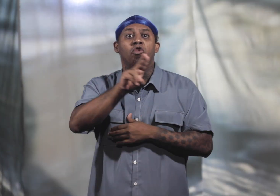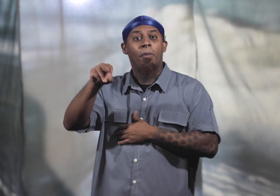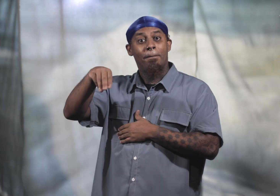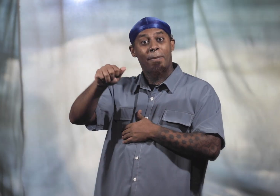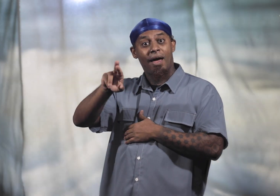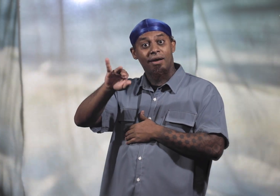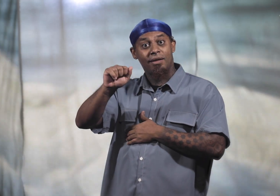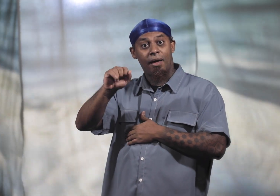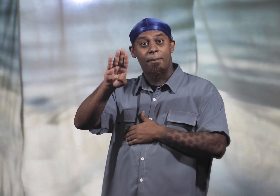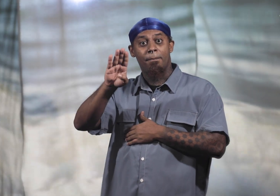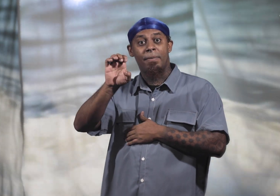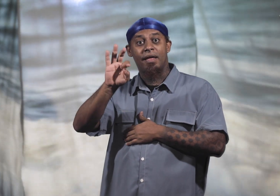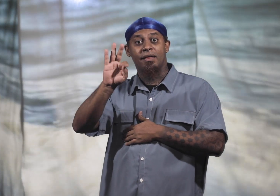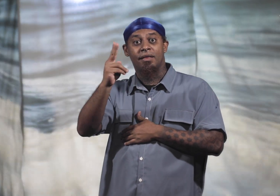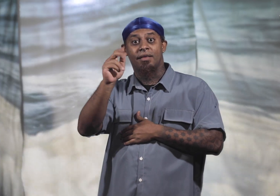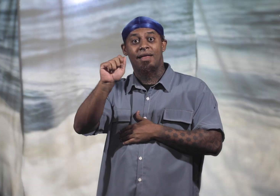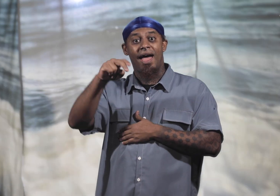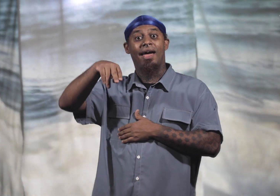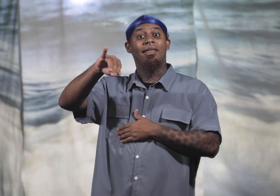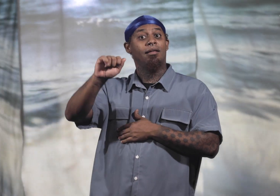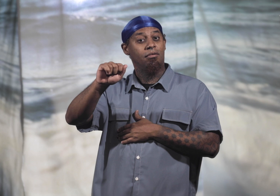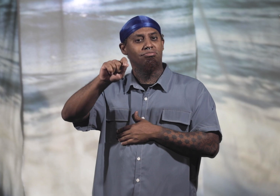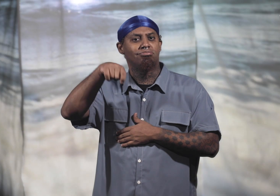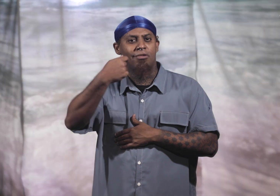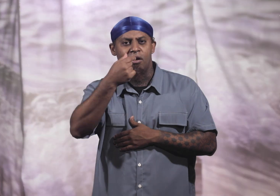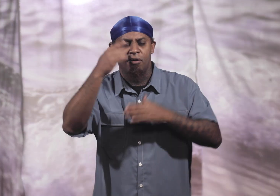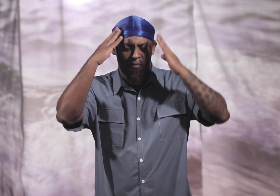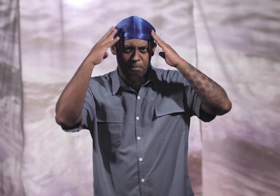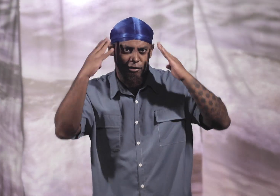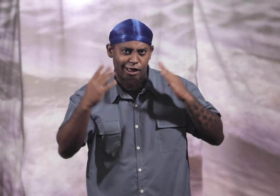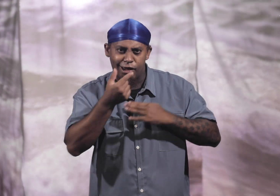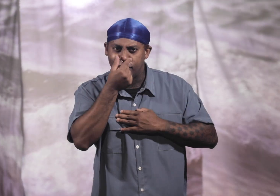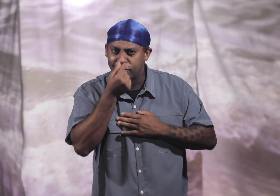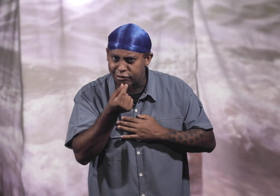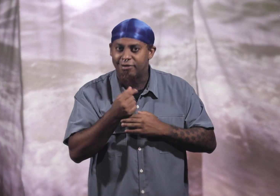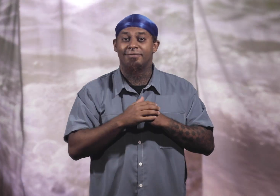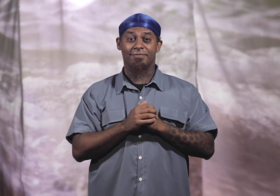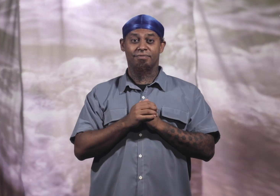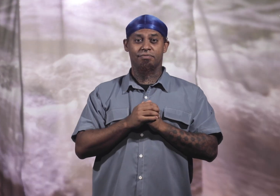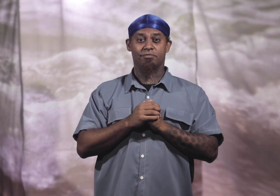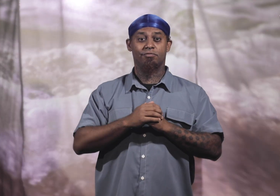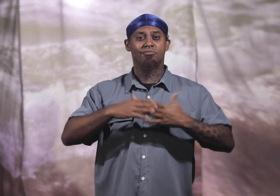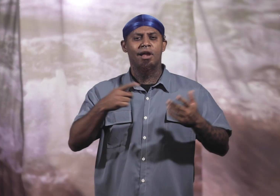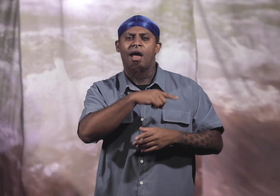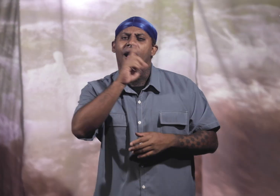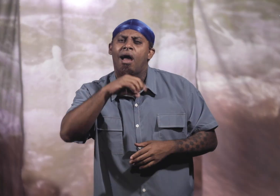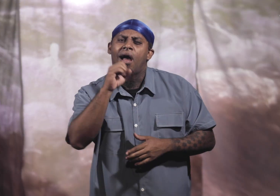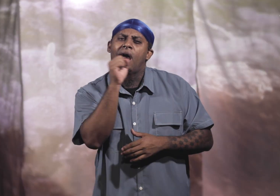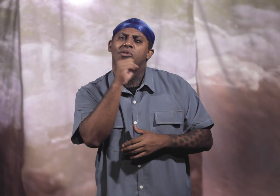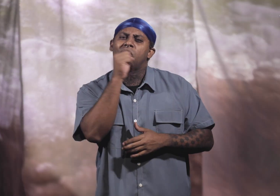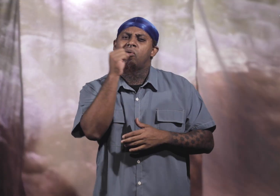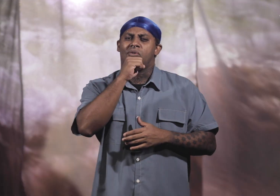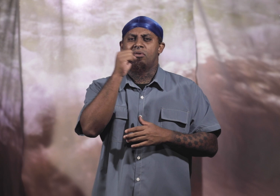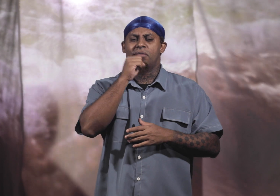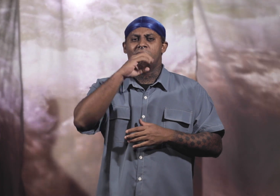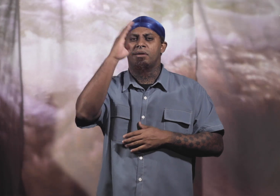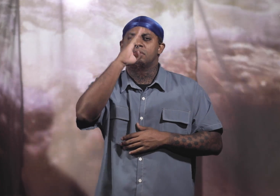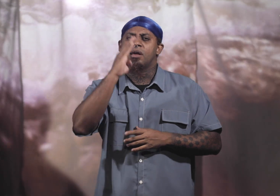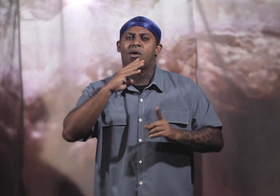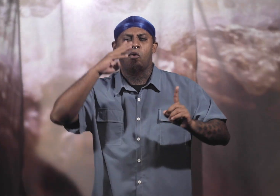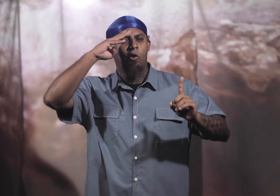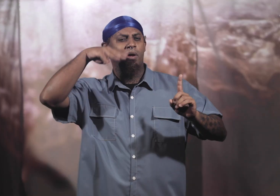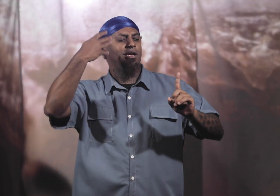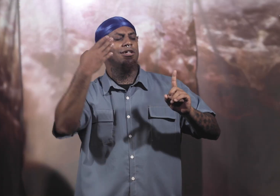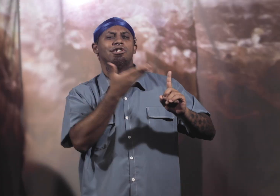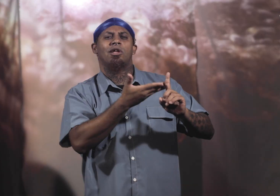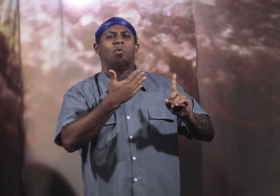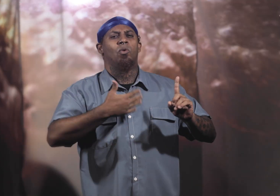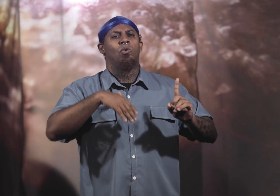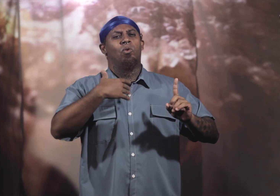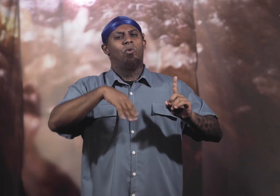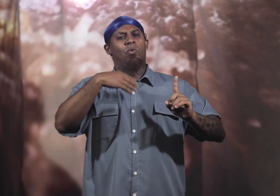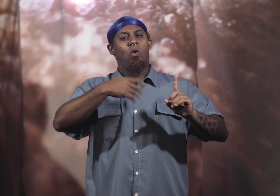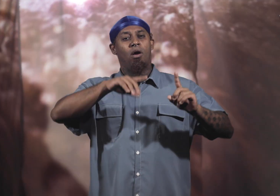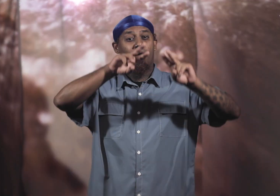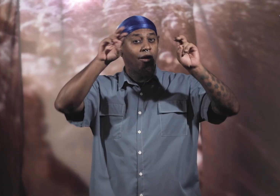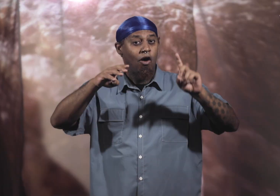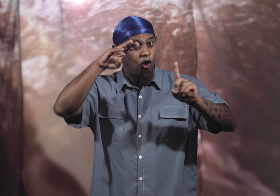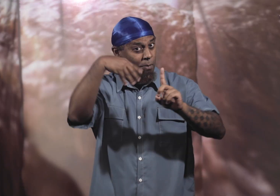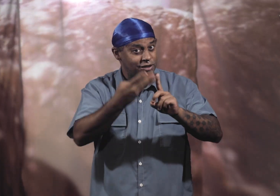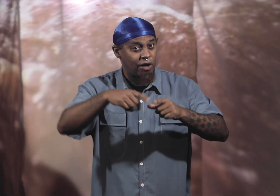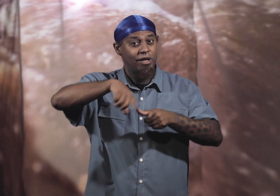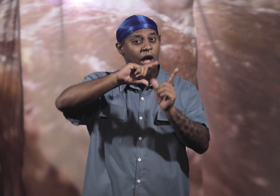Maria Bethânia (esse é o sinal dela) é uma cantora brasileira, homenageada na Ocupação Itaú Cultural,